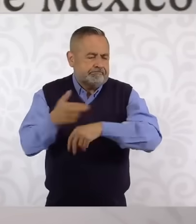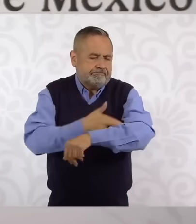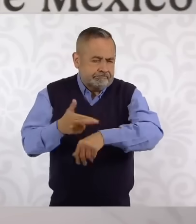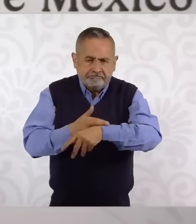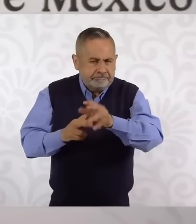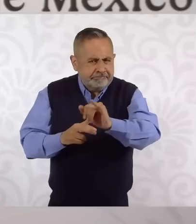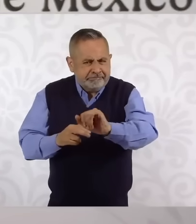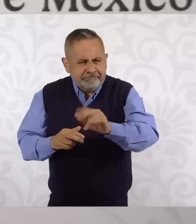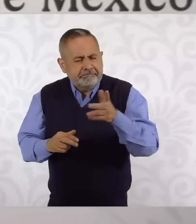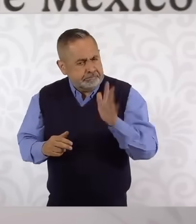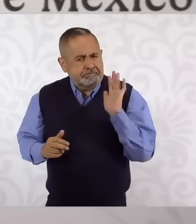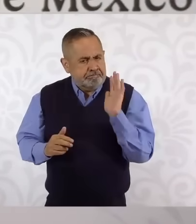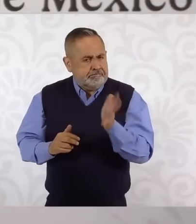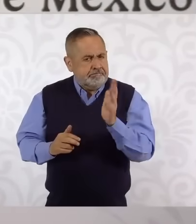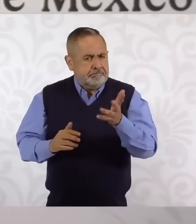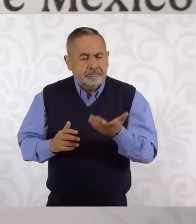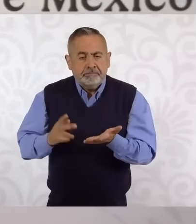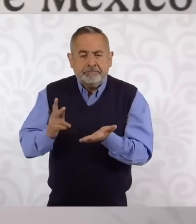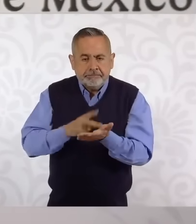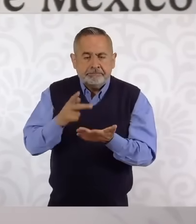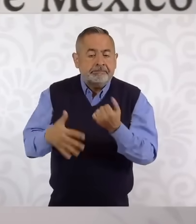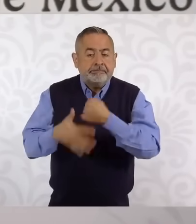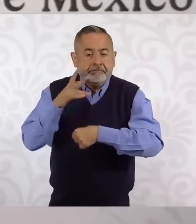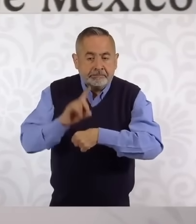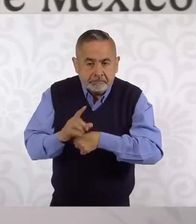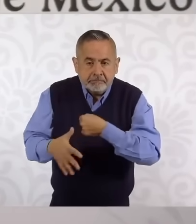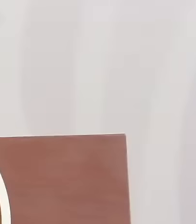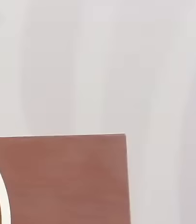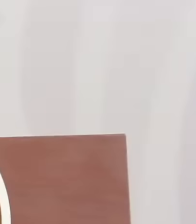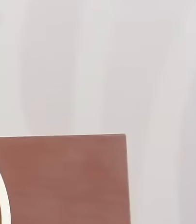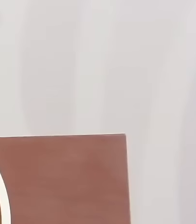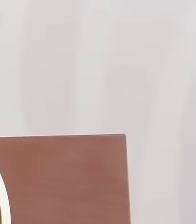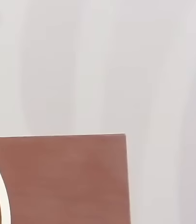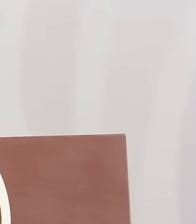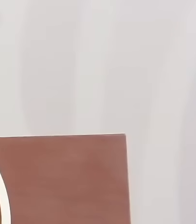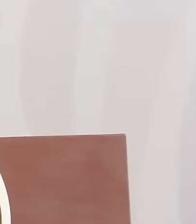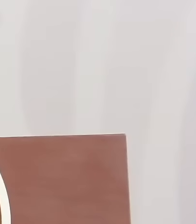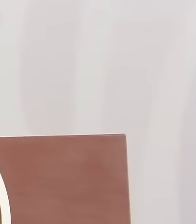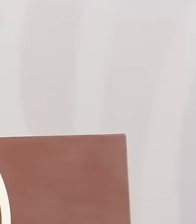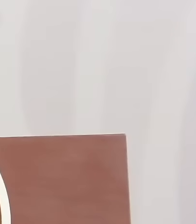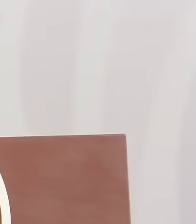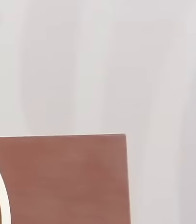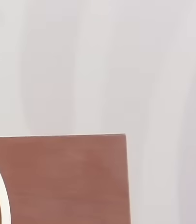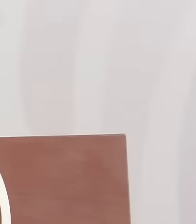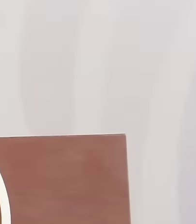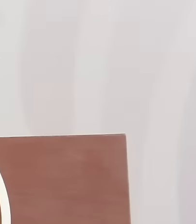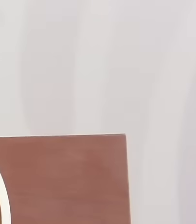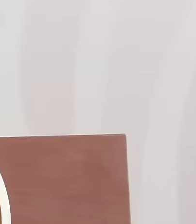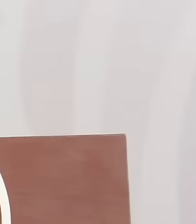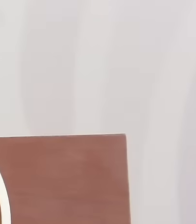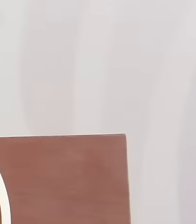Entonces, eh repito, cada 15 días me reúno con todos ellos, eh porque pues imagínense,